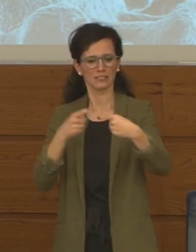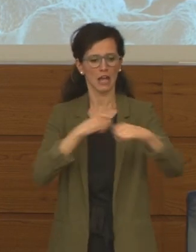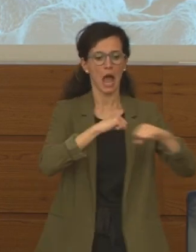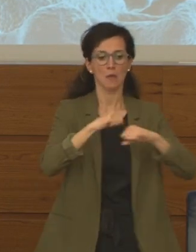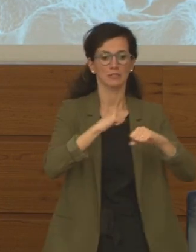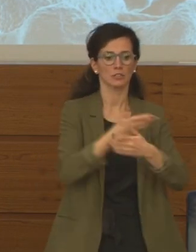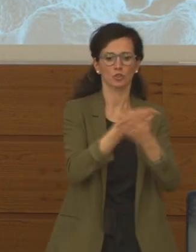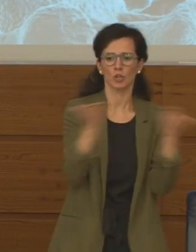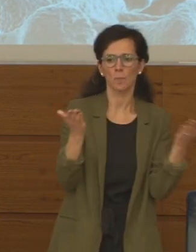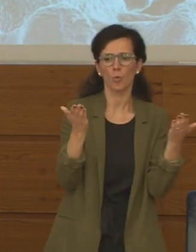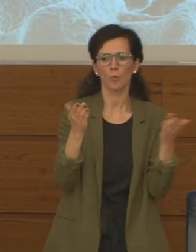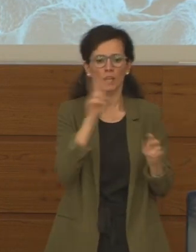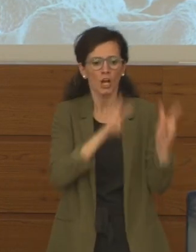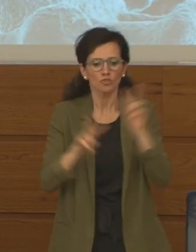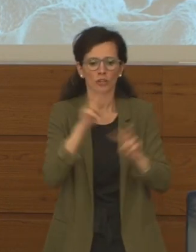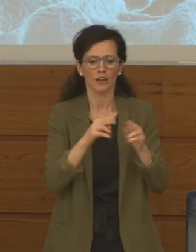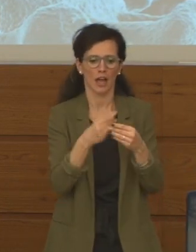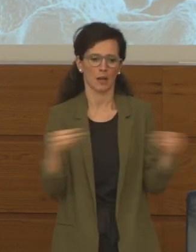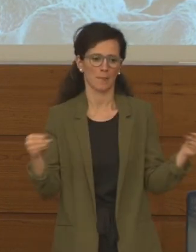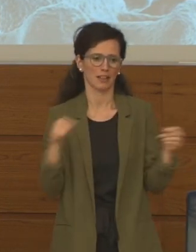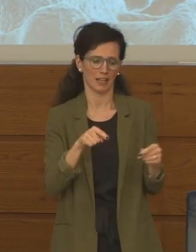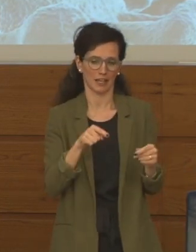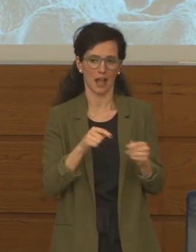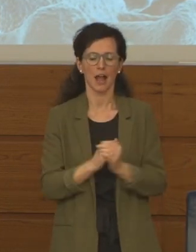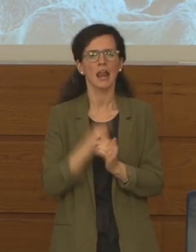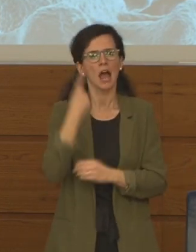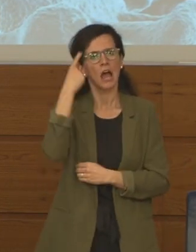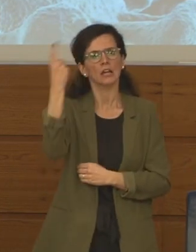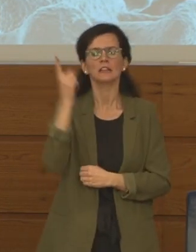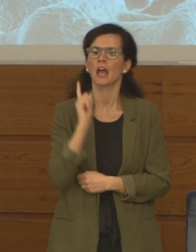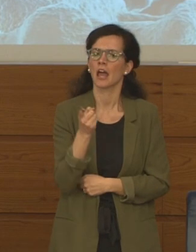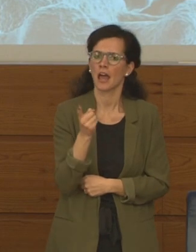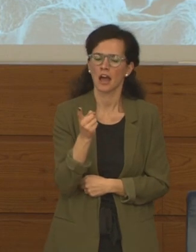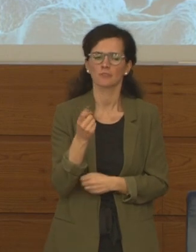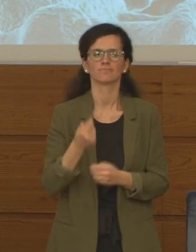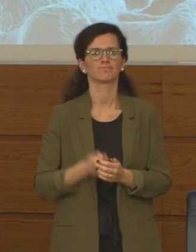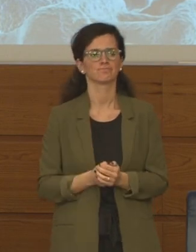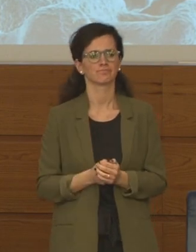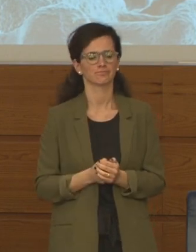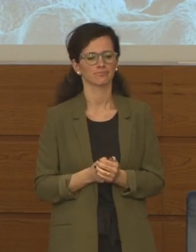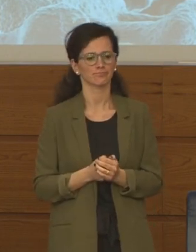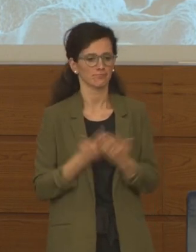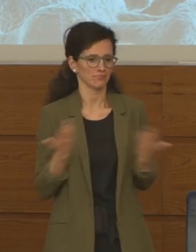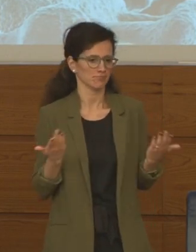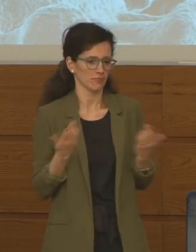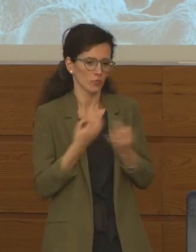pubbliche nella ricerca del materiale. L'idea è quella di, ed è nella norma che